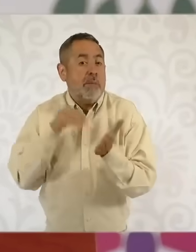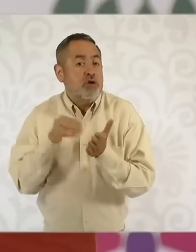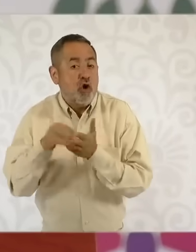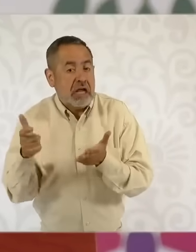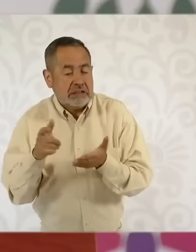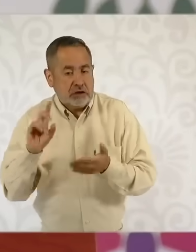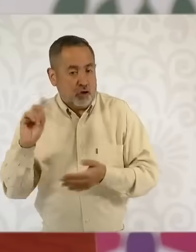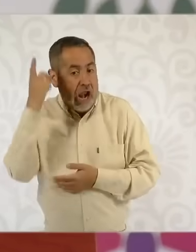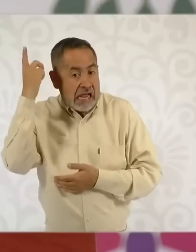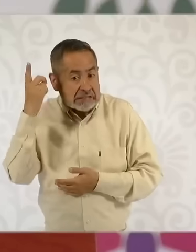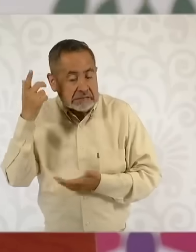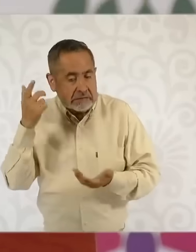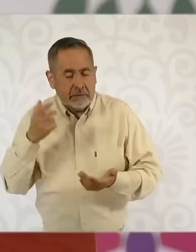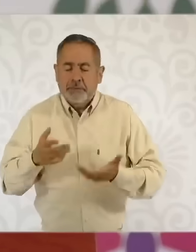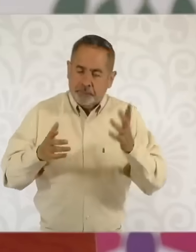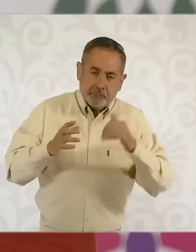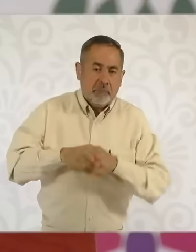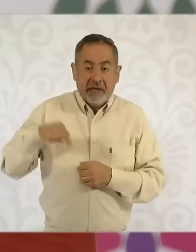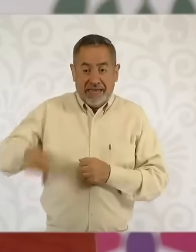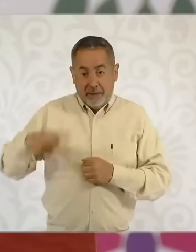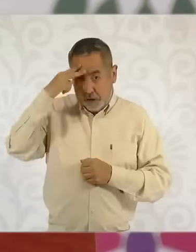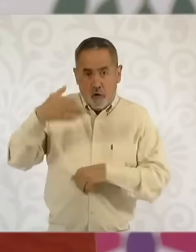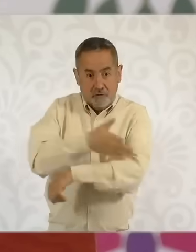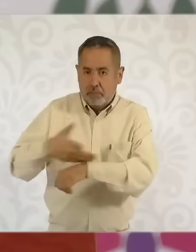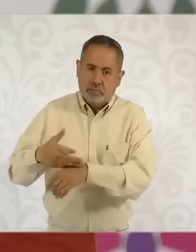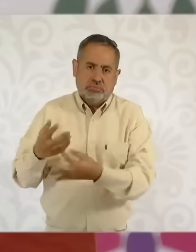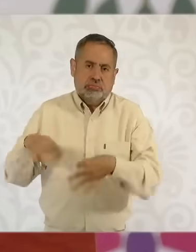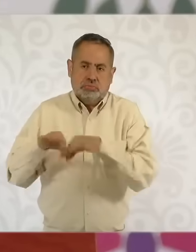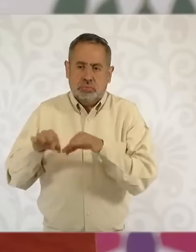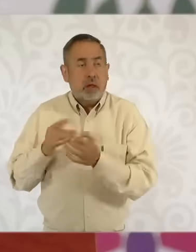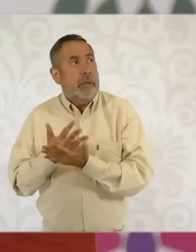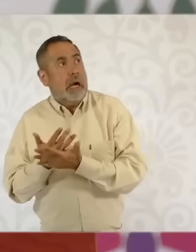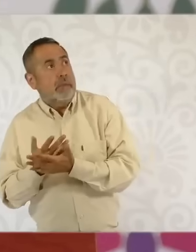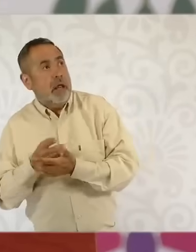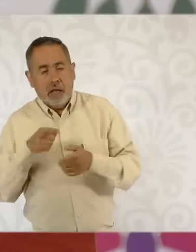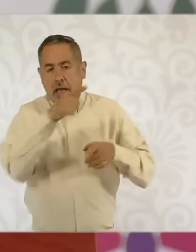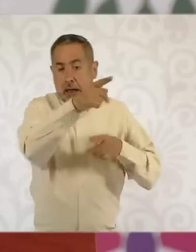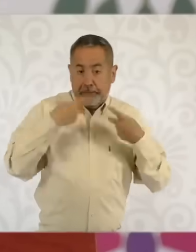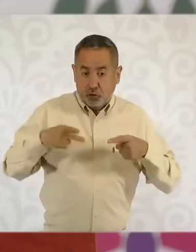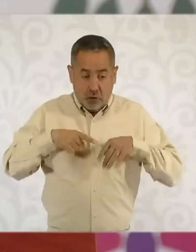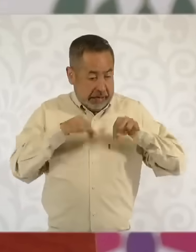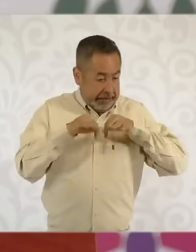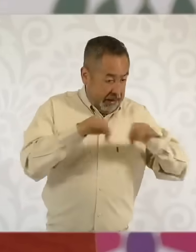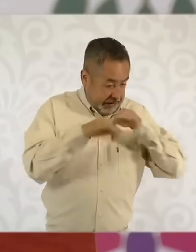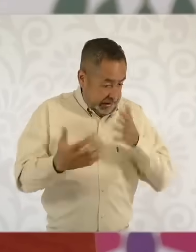muy importante para las familias mexicanas y para las familias mexicanas que están en Estados Unidos